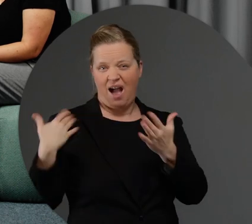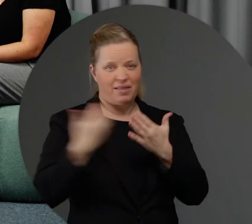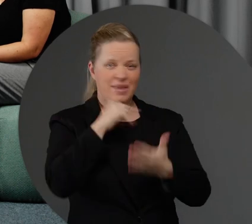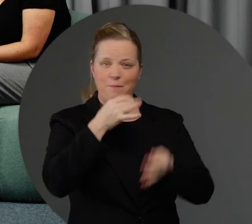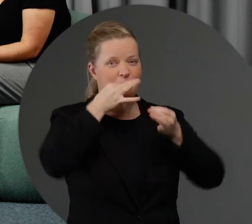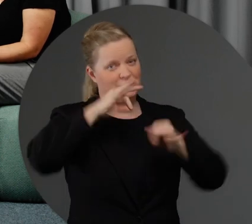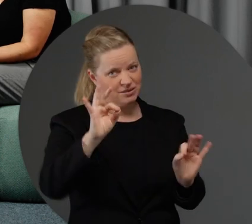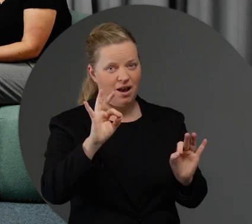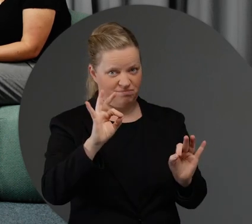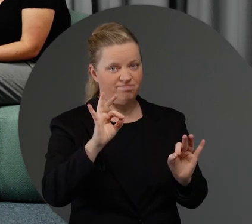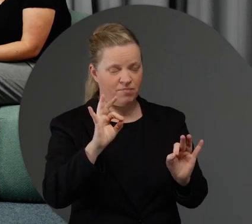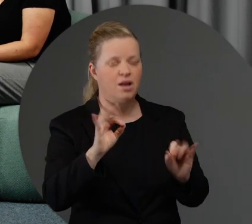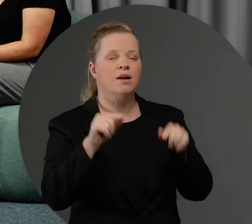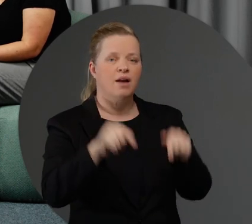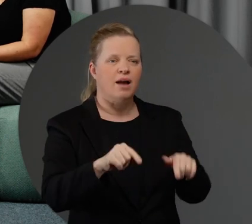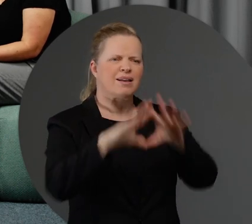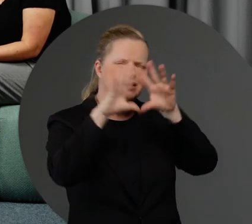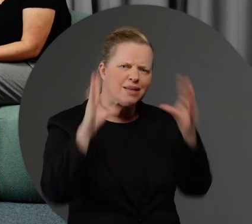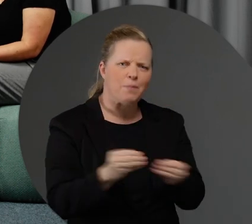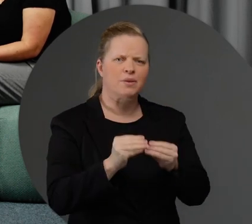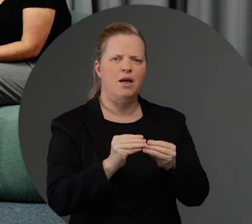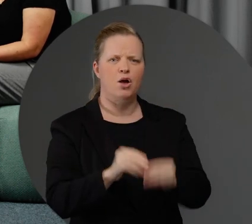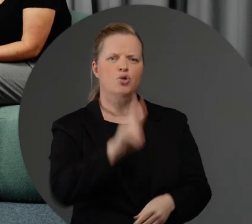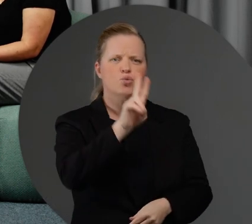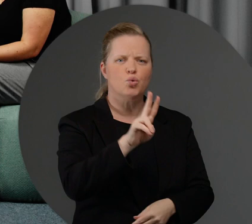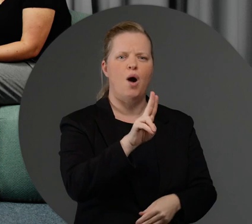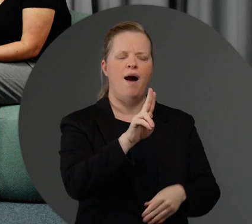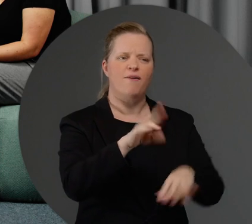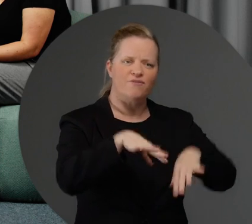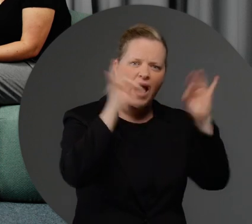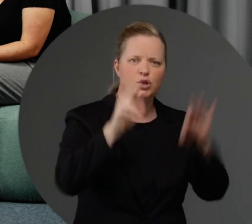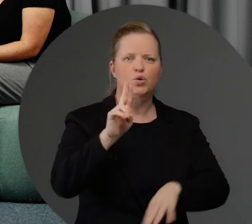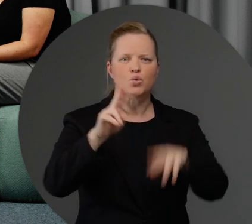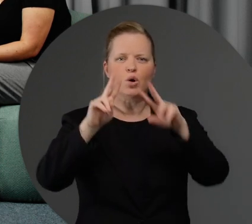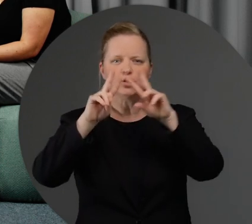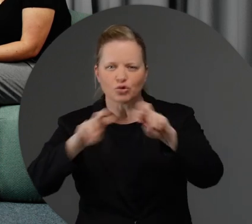mindestens nicht verbessert haben, also dieses ganze u:find und u:search, aber vor allem u:find